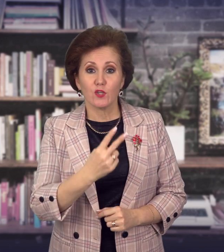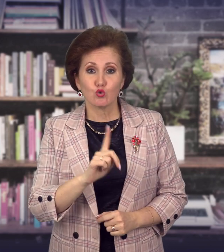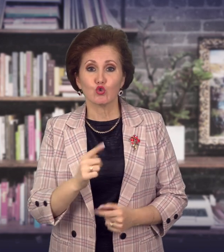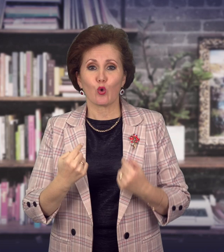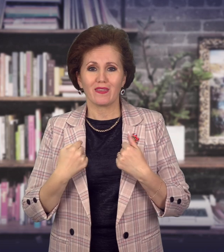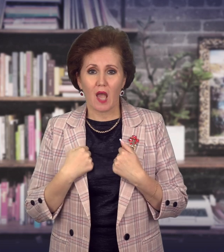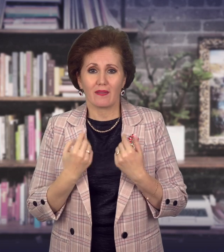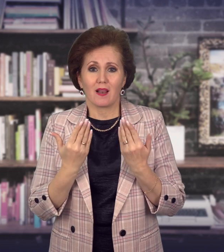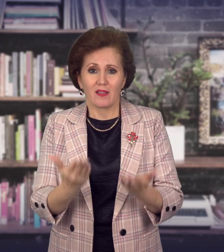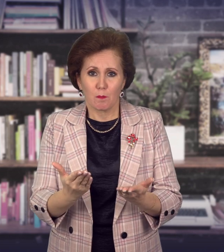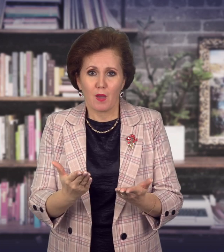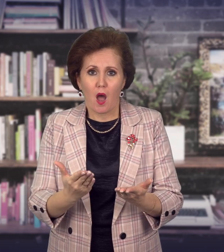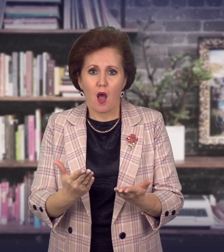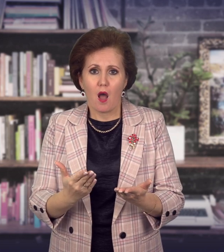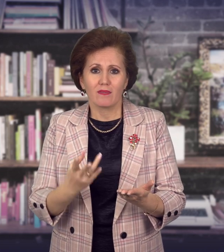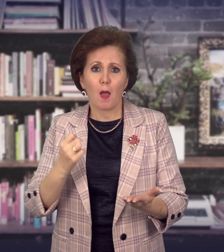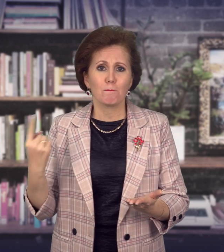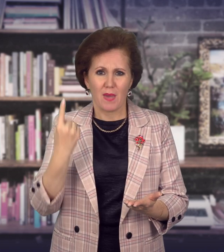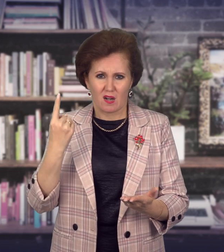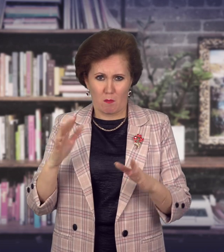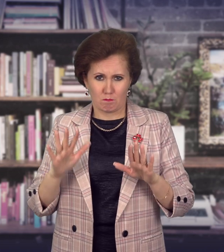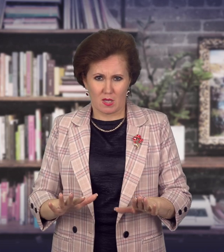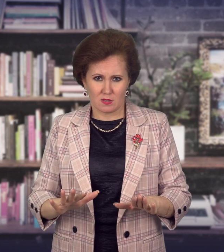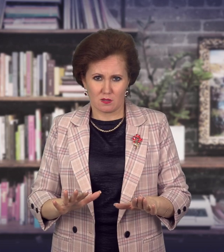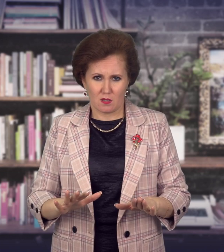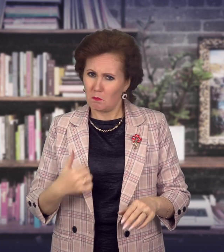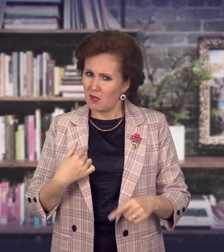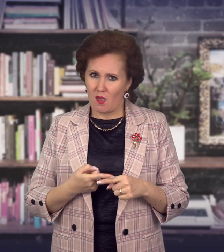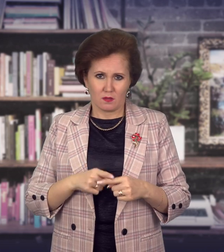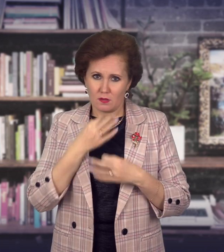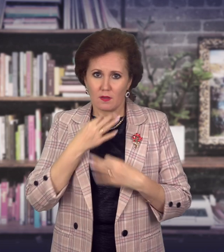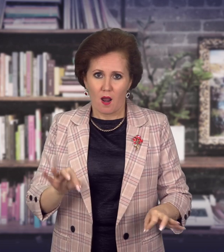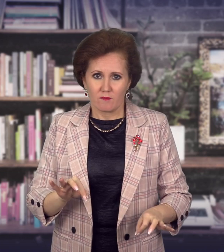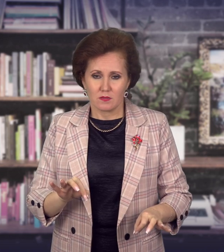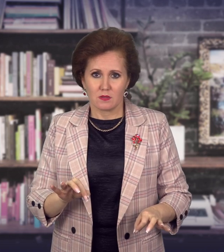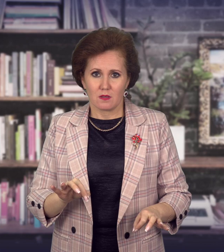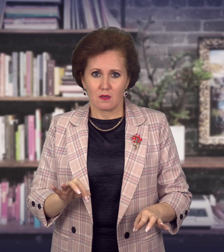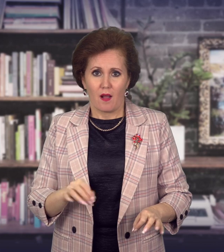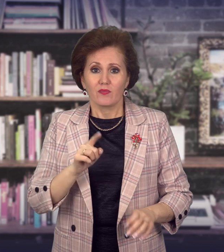Я вижу что я для тебя на первом месте! Мне это не нравится!